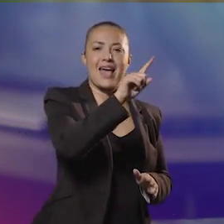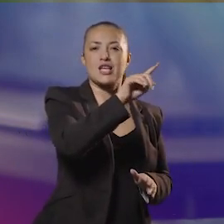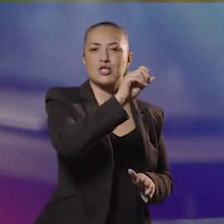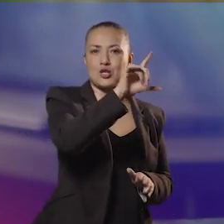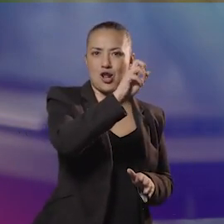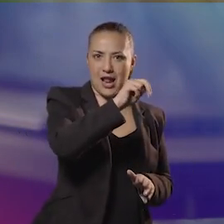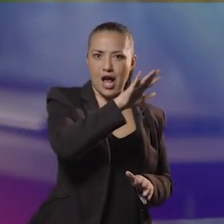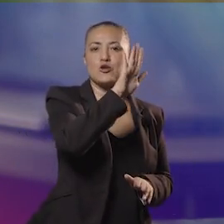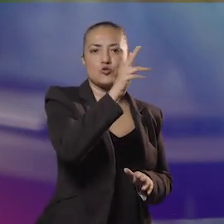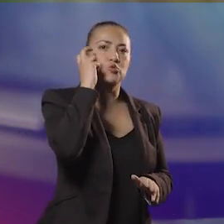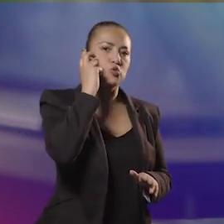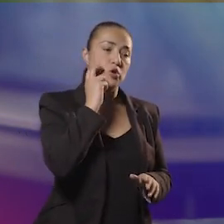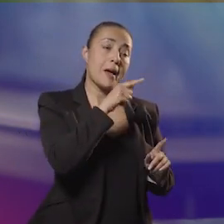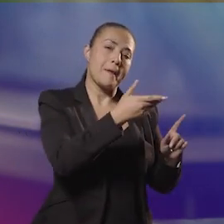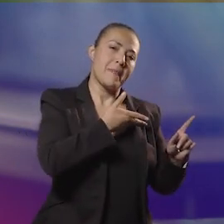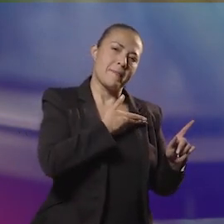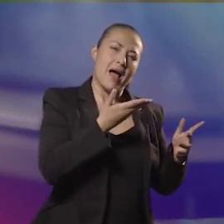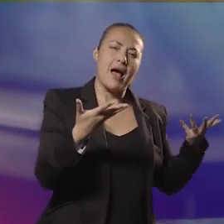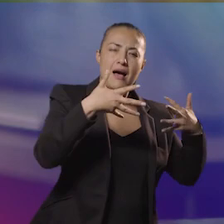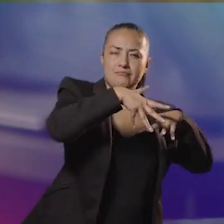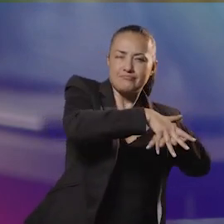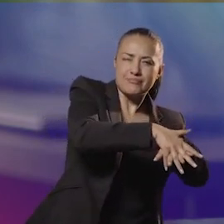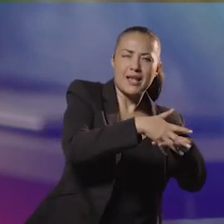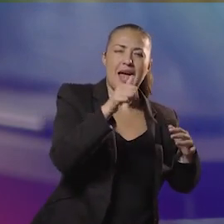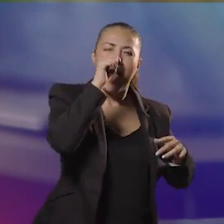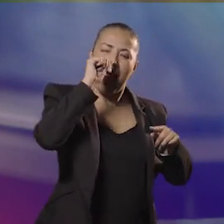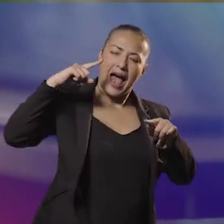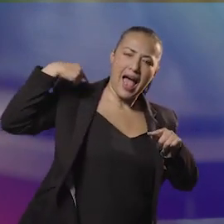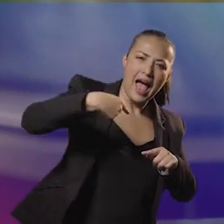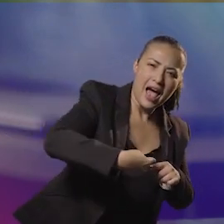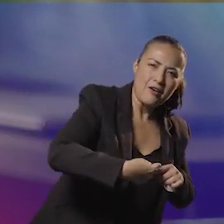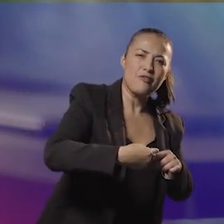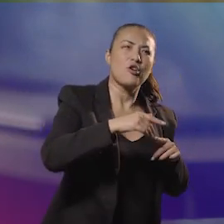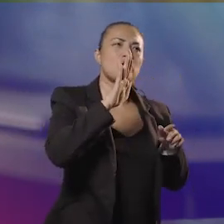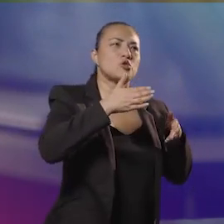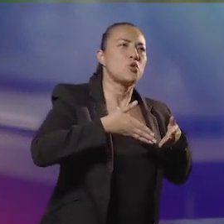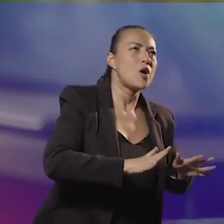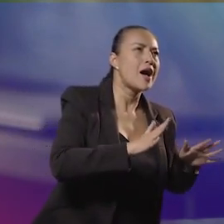Mi madre es más emberá con afro y colono,